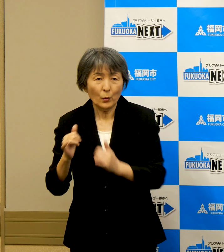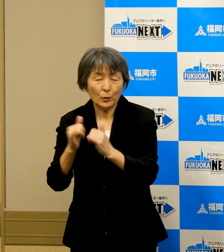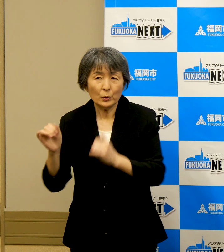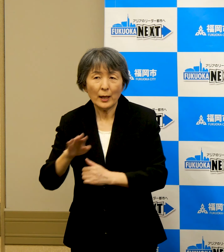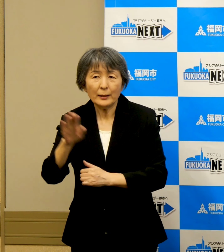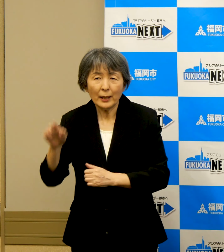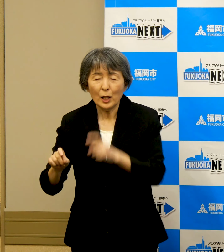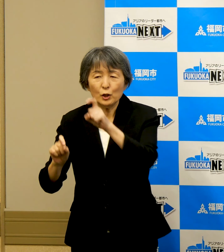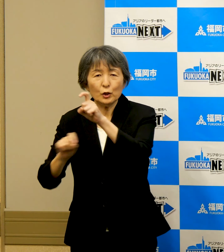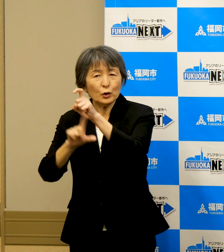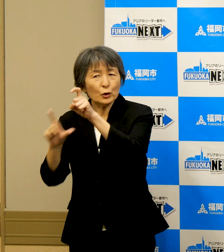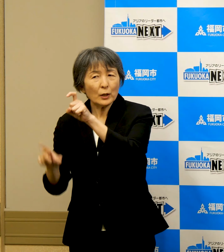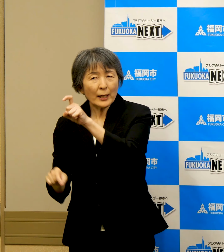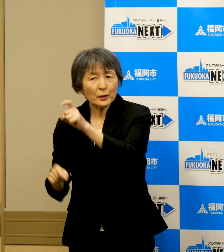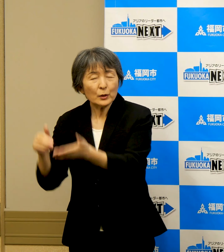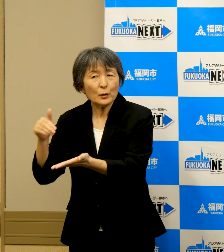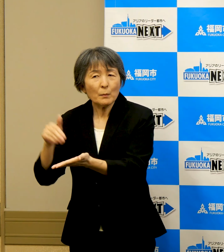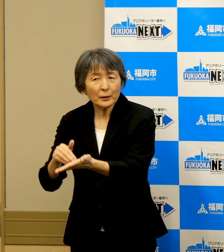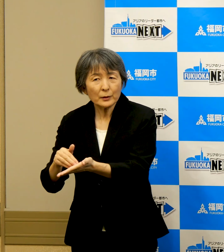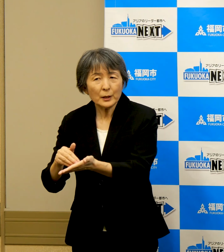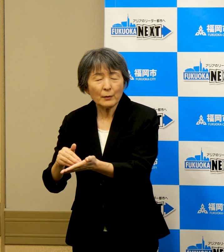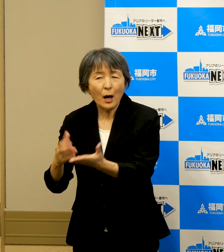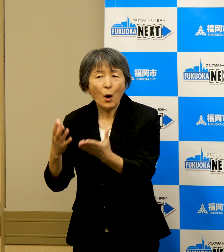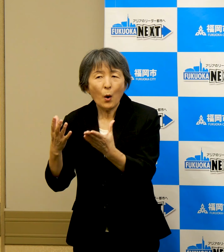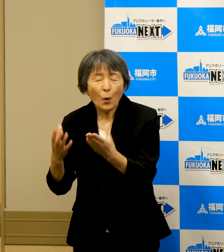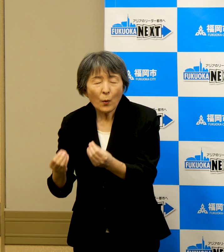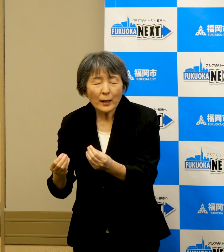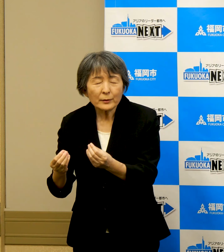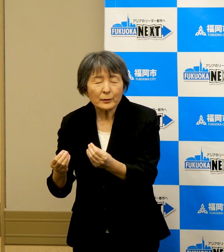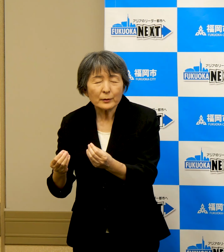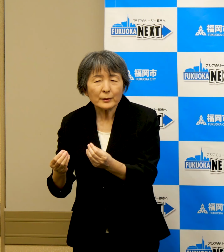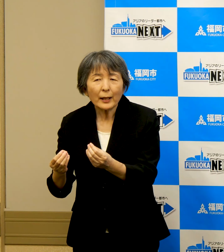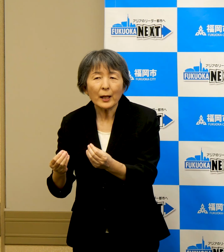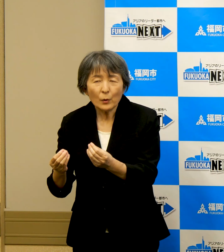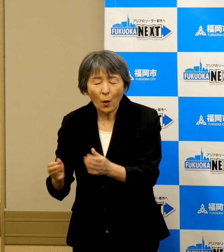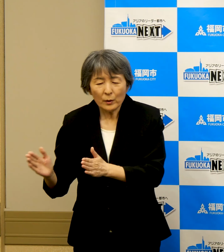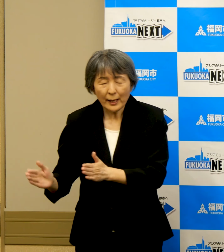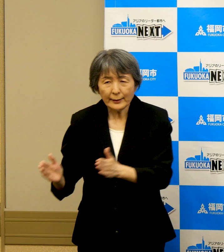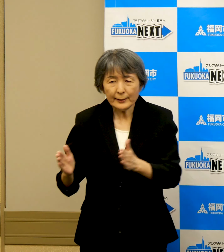10月末には打ち終わるだけの体制とワクチンは 福岡市は準備しています